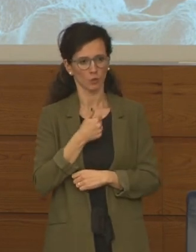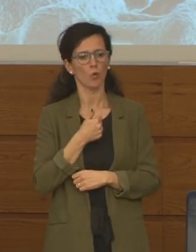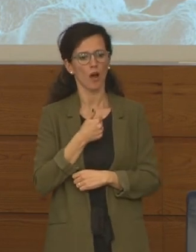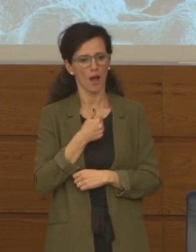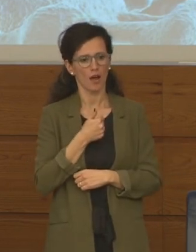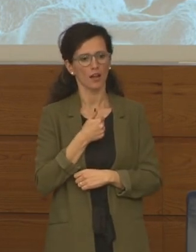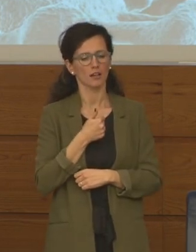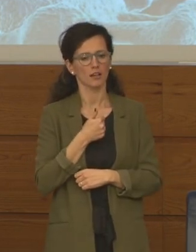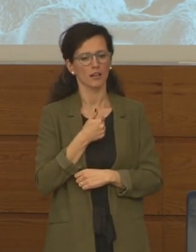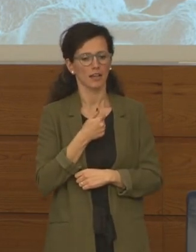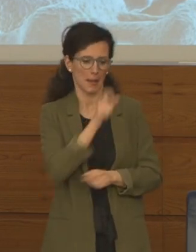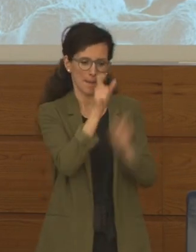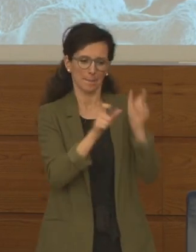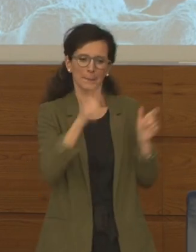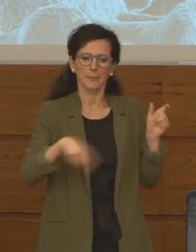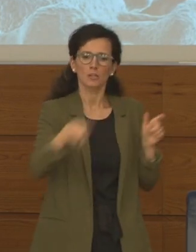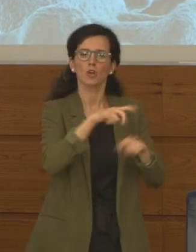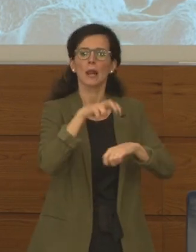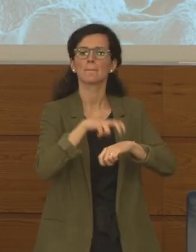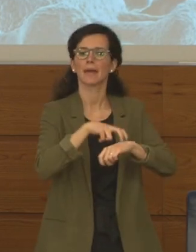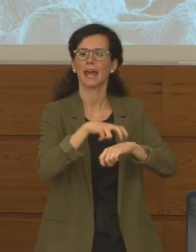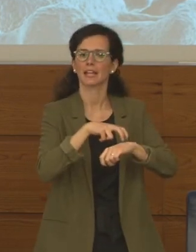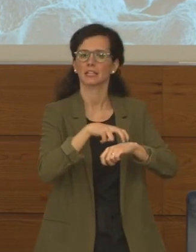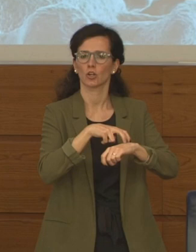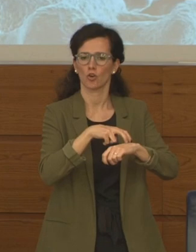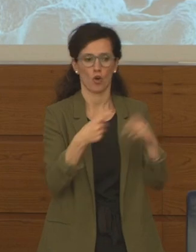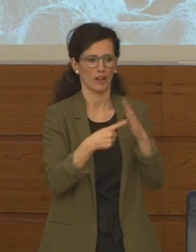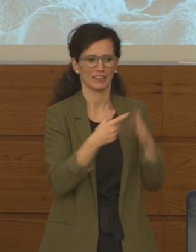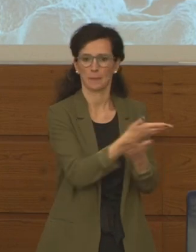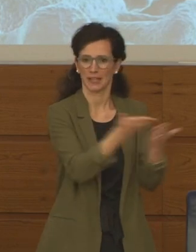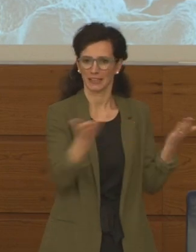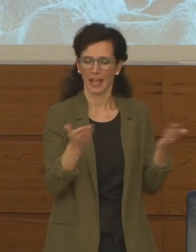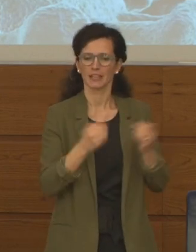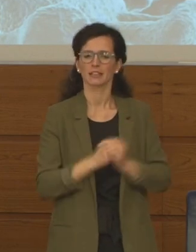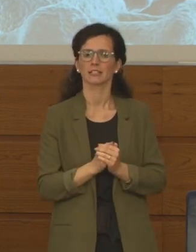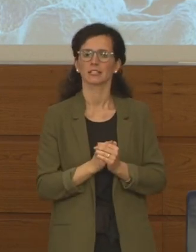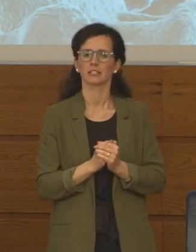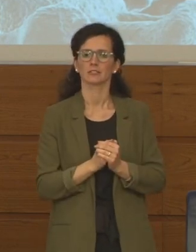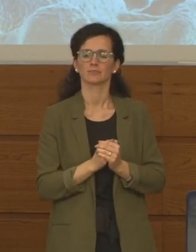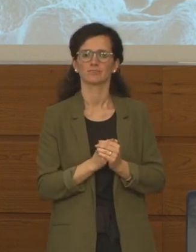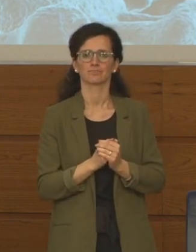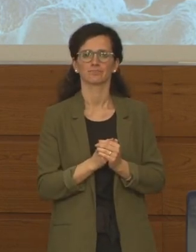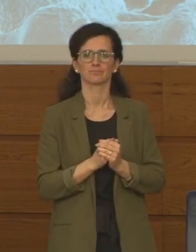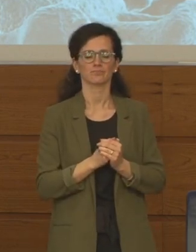anche per il personale sanitario, le varie amministrazioni hanno una